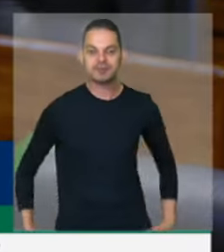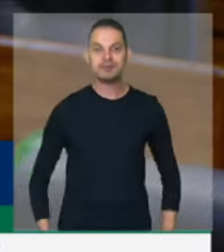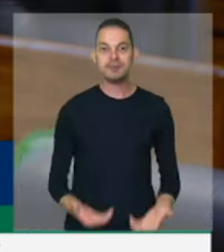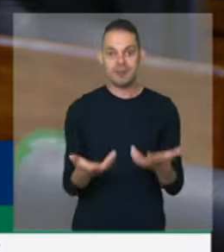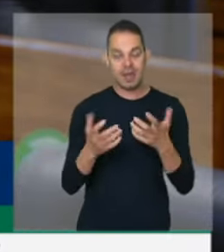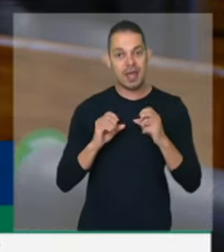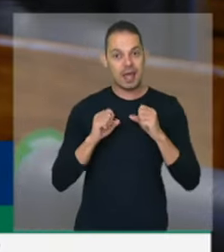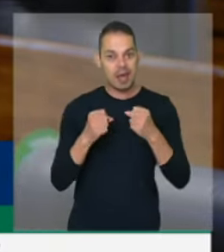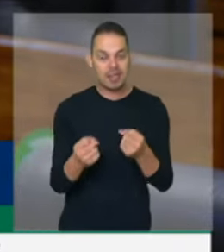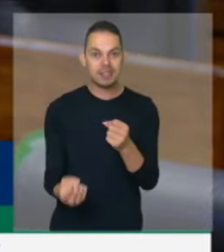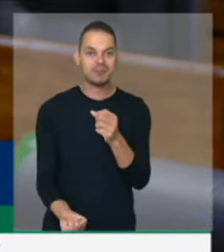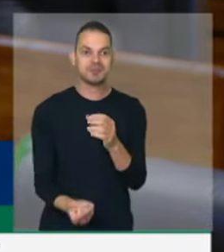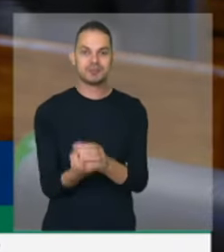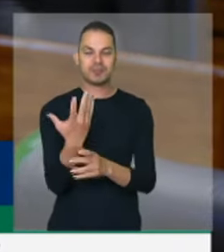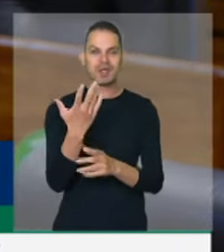CLÍNICOS E DE UTI POSSAM FAZER ESSE INVESTIMENTO DE